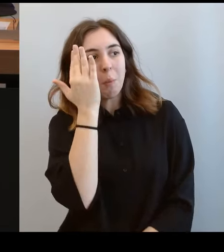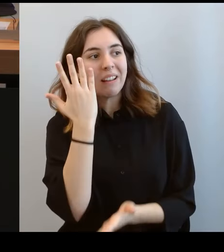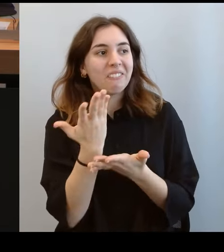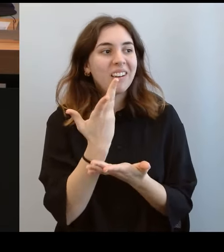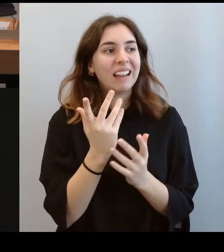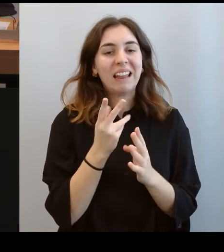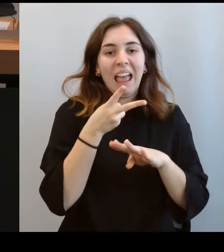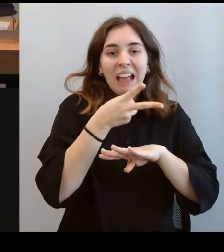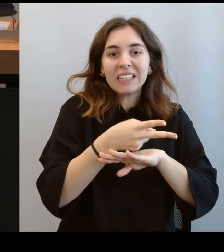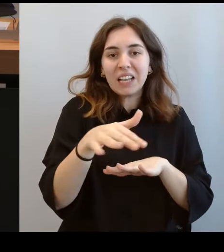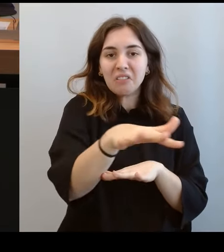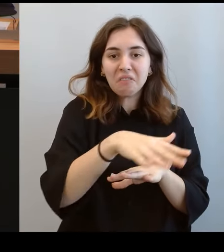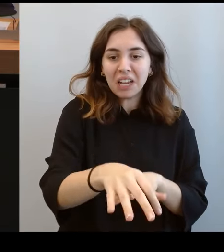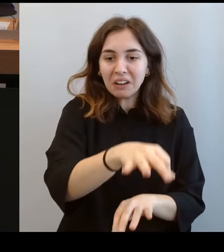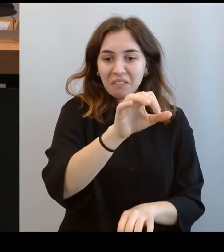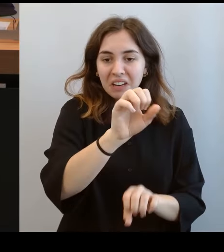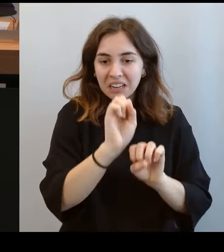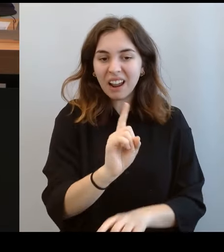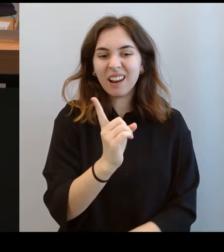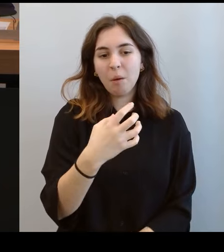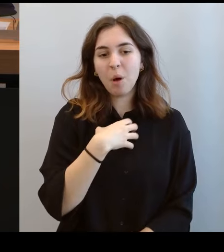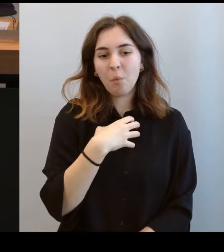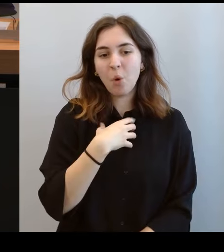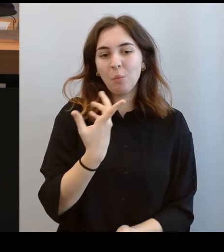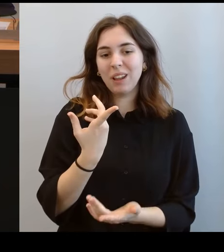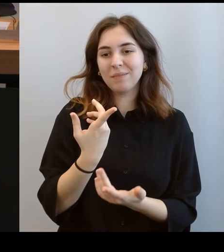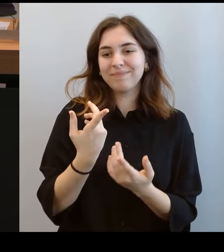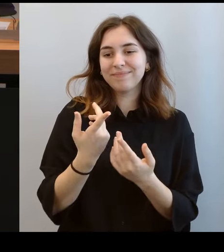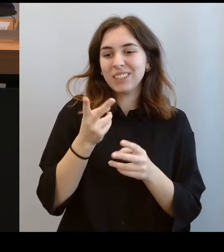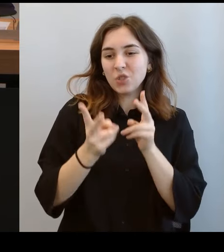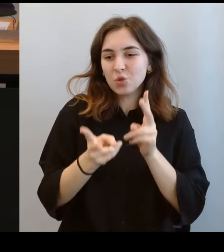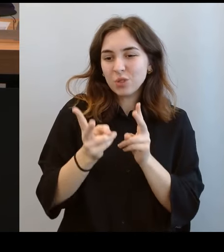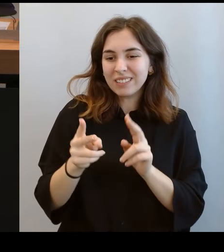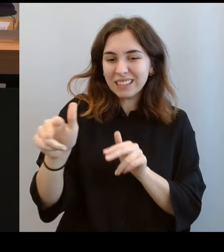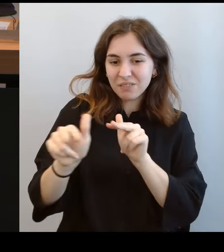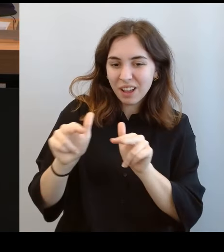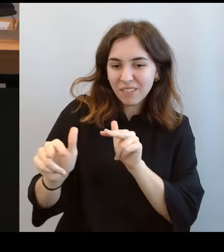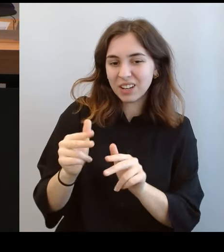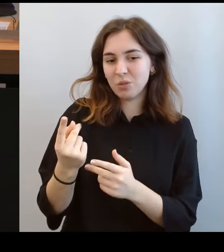auch die anderen haben alle keine Ersatzflächen bieten können, wissen wir nicht, was ist. Sie haben eine